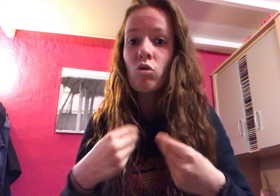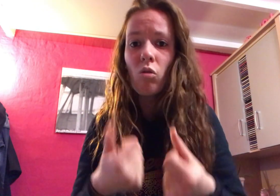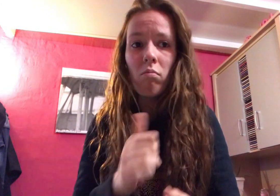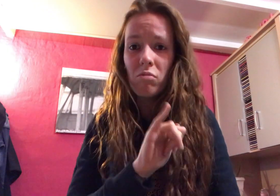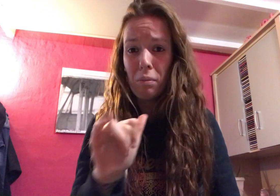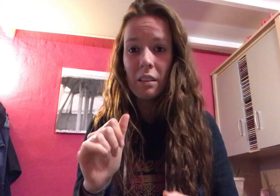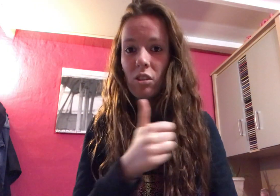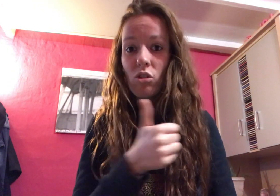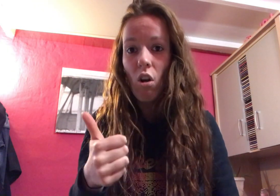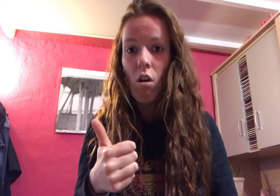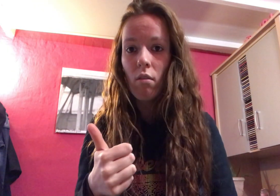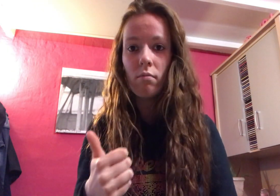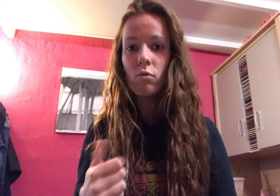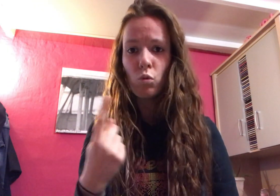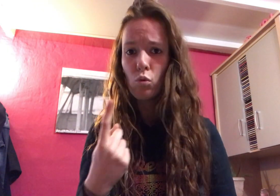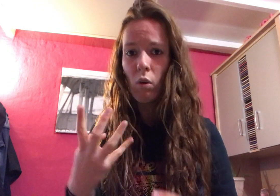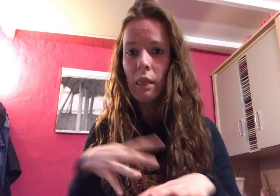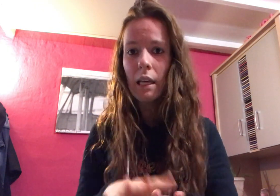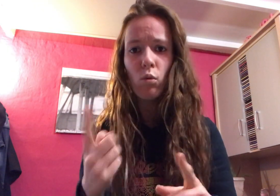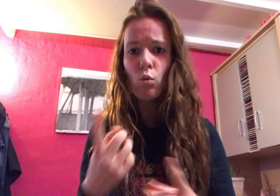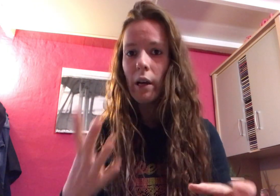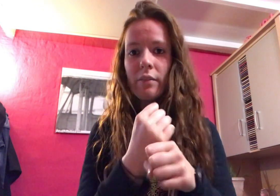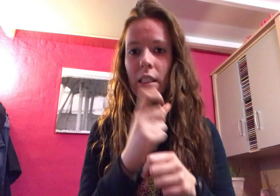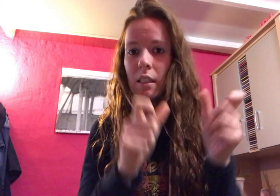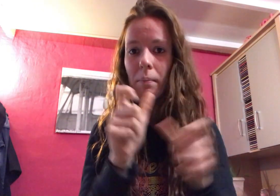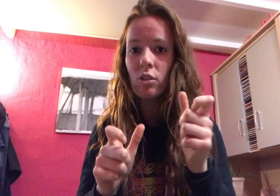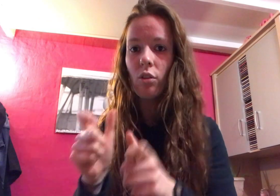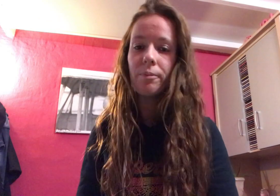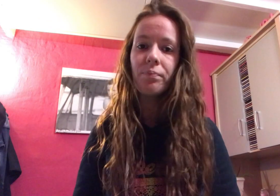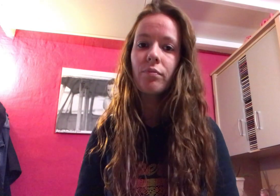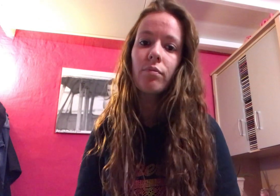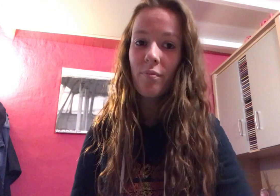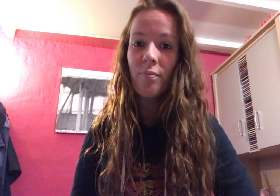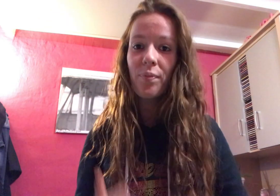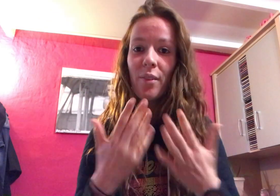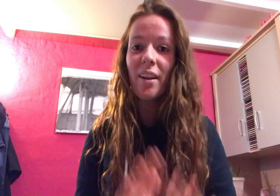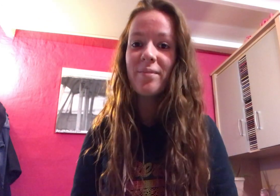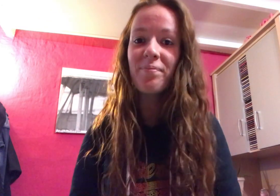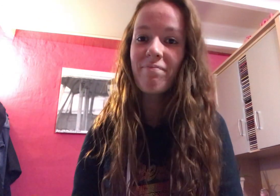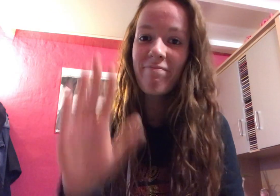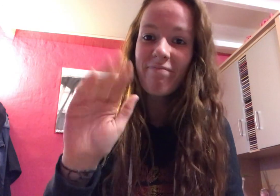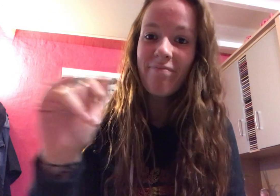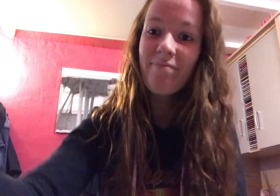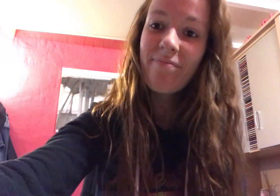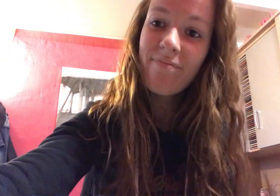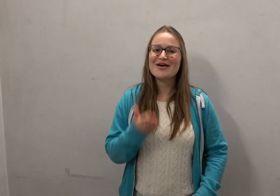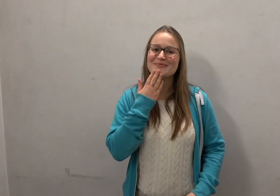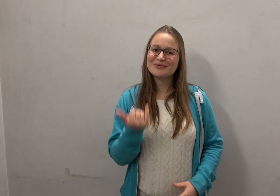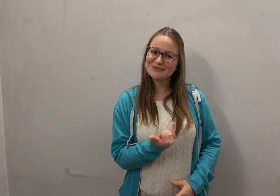On ne se sent jamais seule, on est toujours inclus dans le groupe Voilà Au revoir Bonjour!